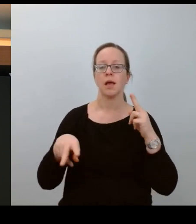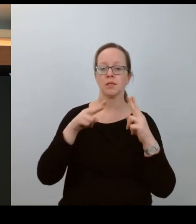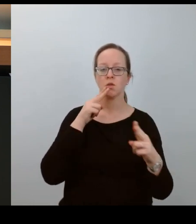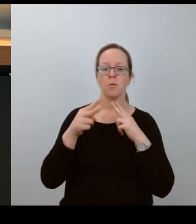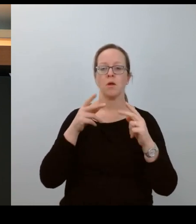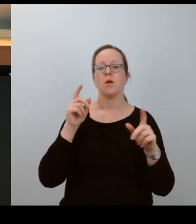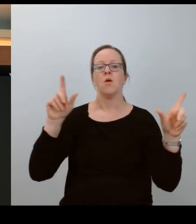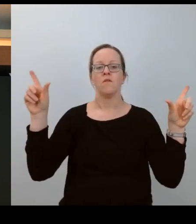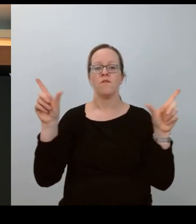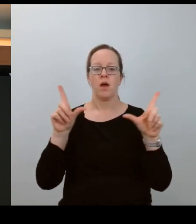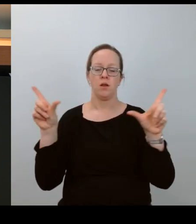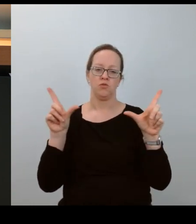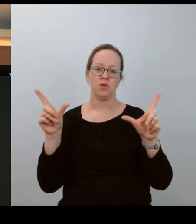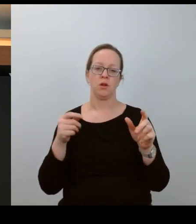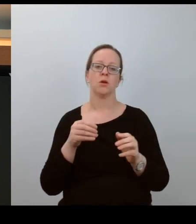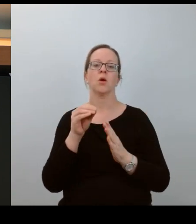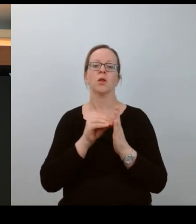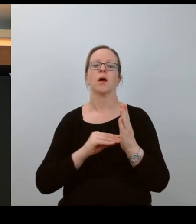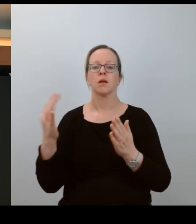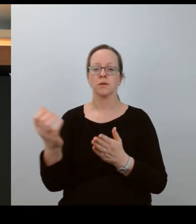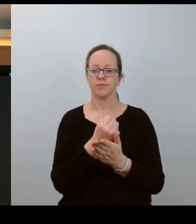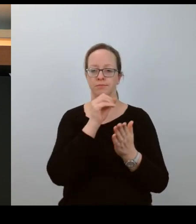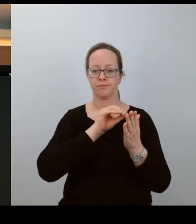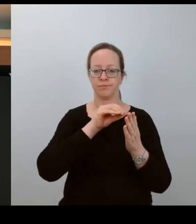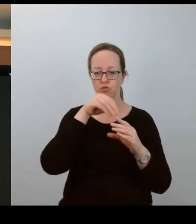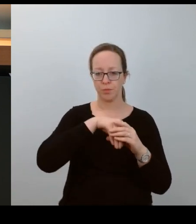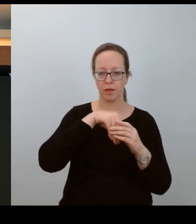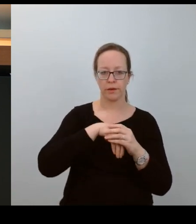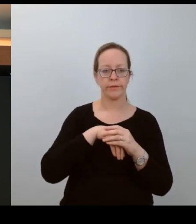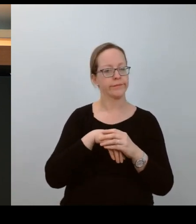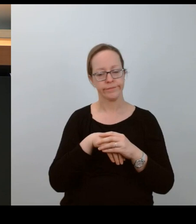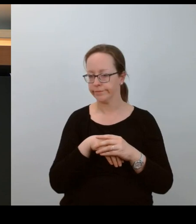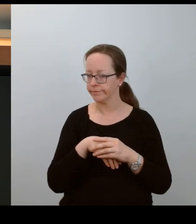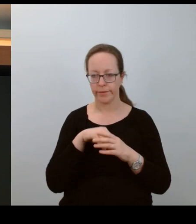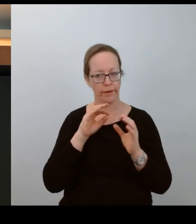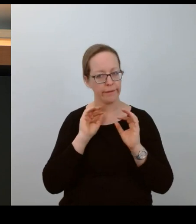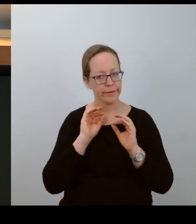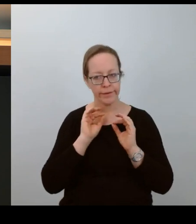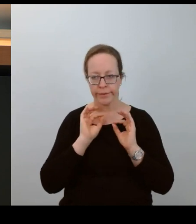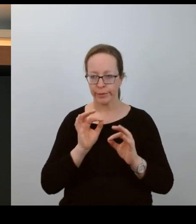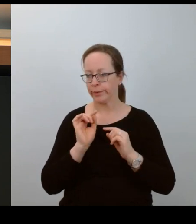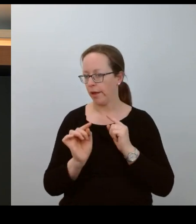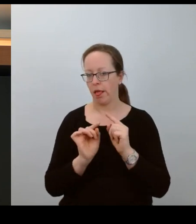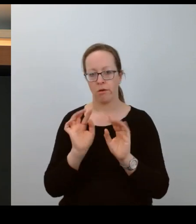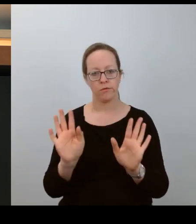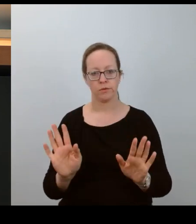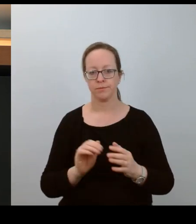Aus Sicht der Pandemiebekämpfung eher suboptimal. Manche haben vorbildlich auf separaten Zetteln für jeden Gast Daten erfasst.